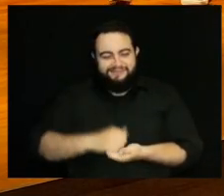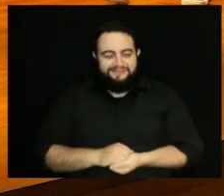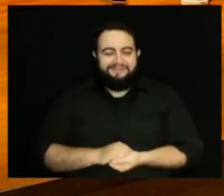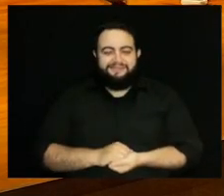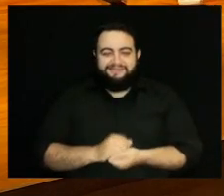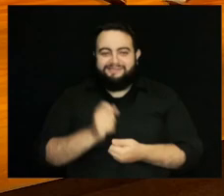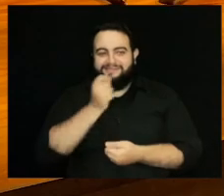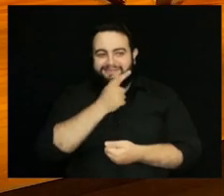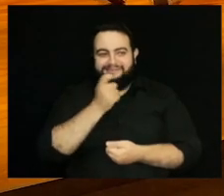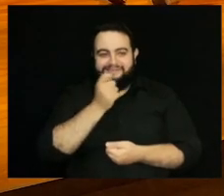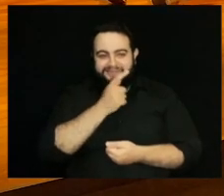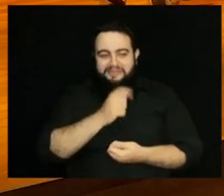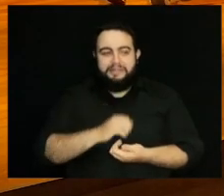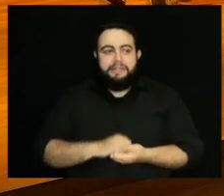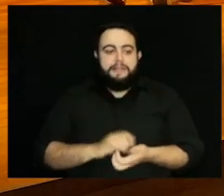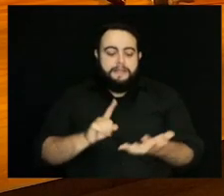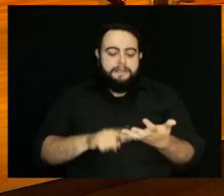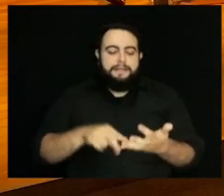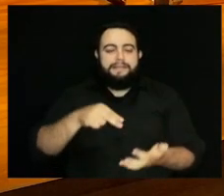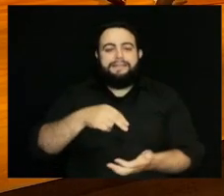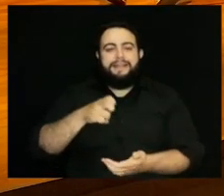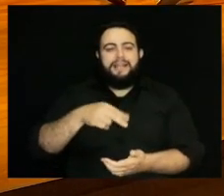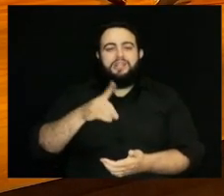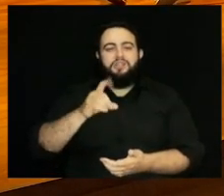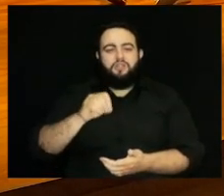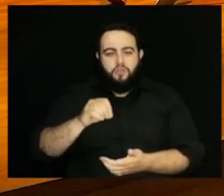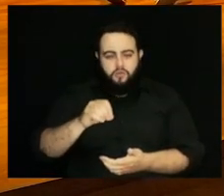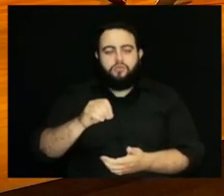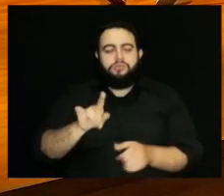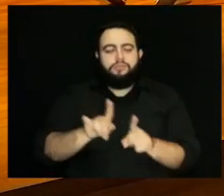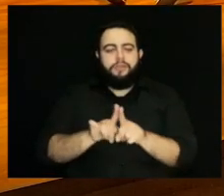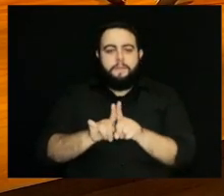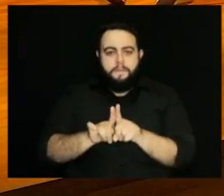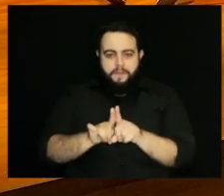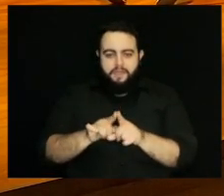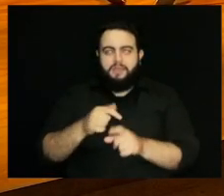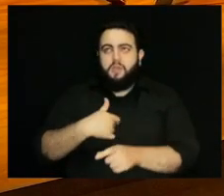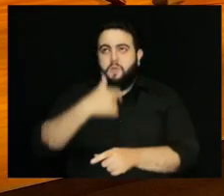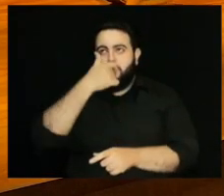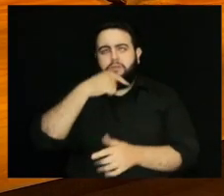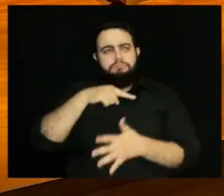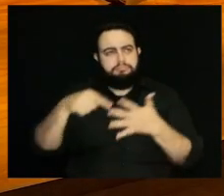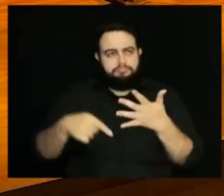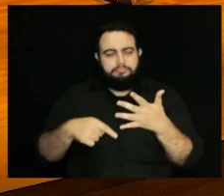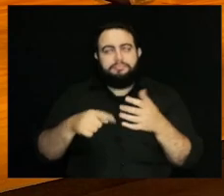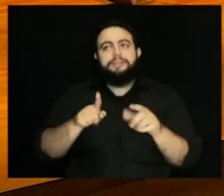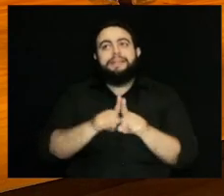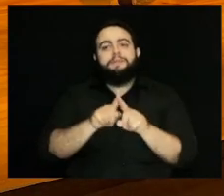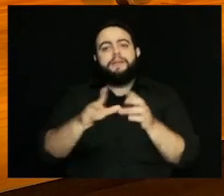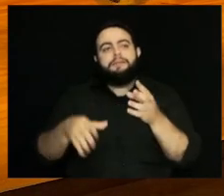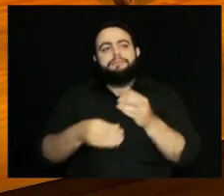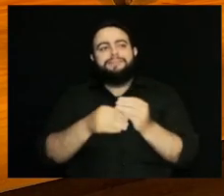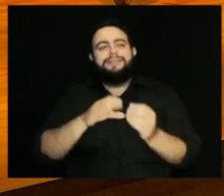o Nando Dávila e o Carlinhos Hartlieb, que tem